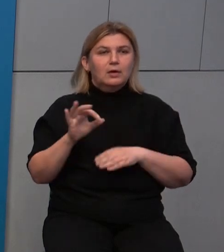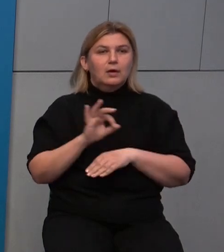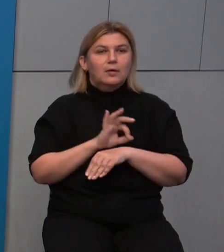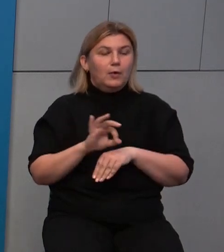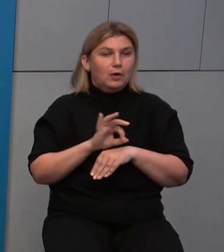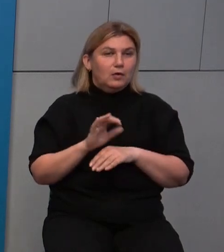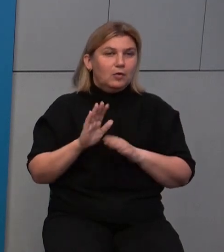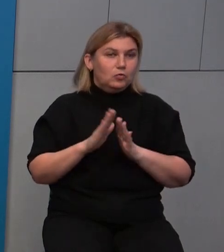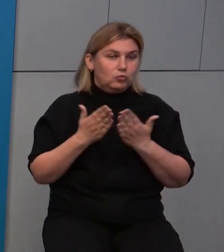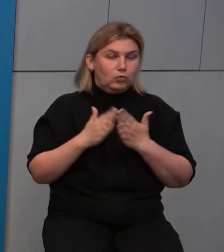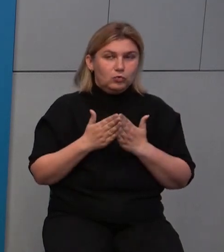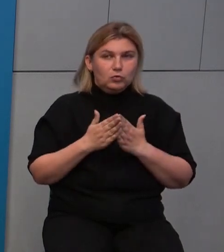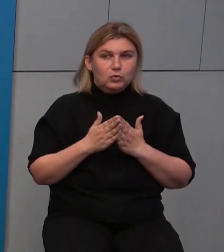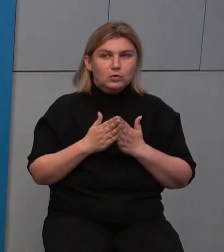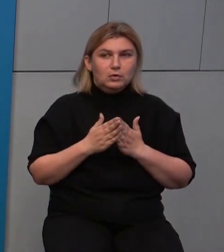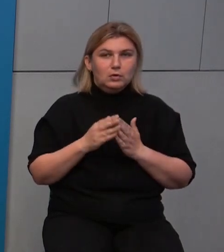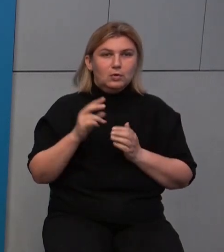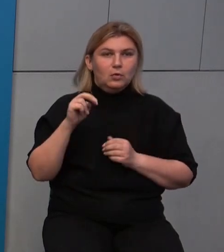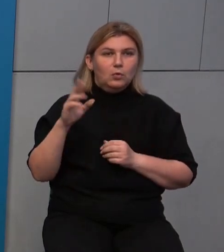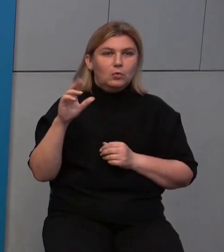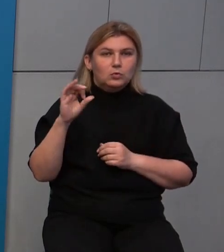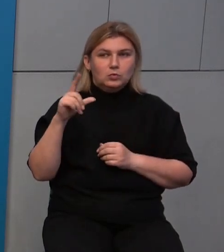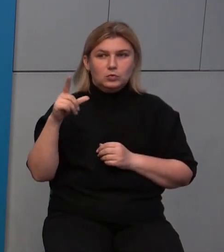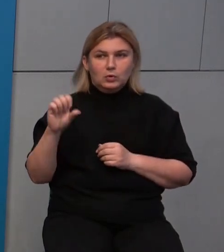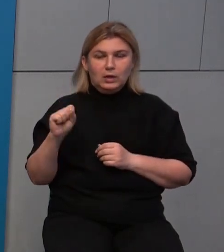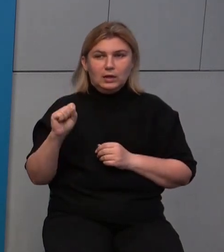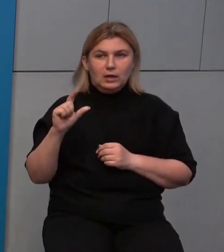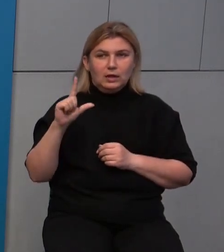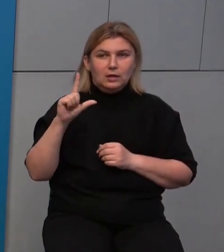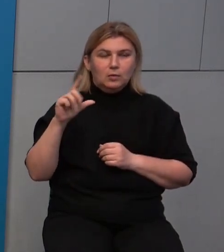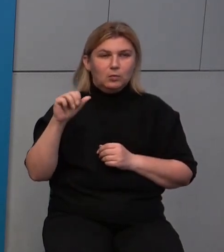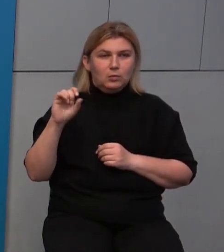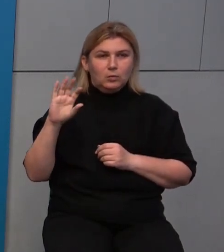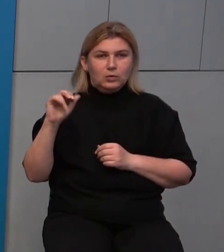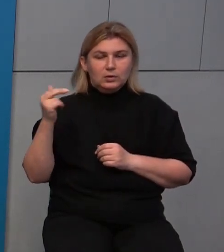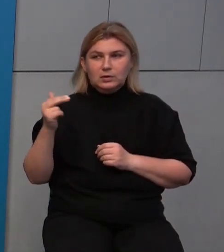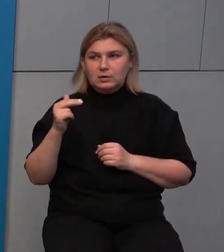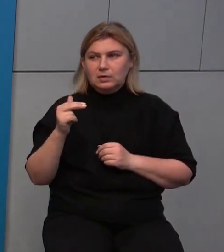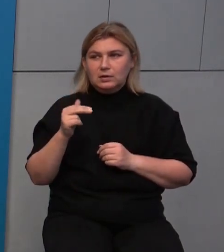Jest to rzeczywiście Ursula Le Guin, ponieważ te światy alternatywne